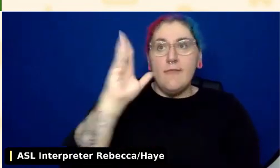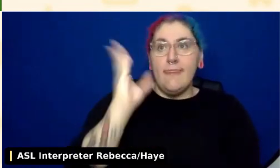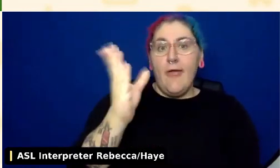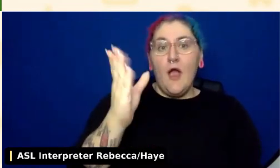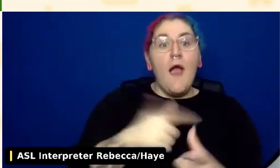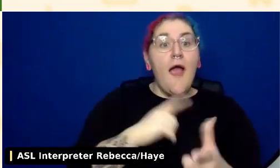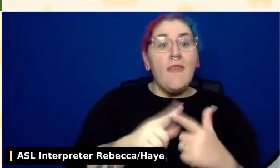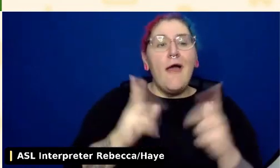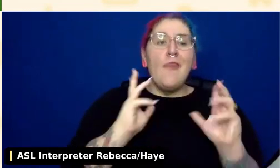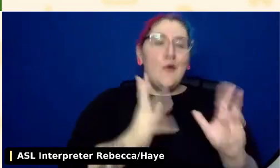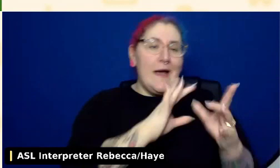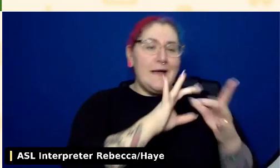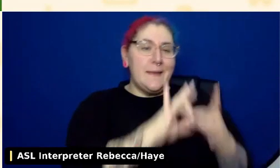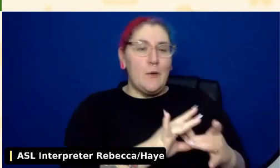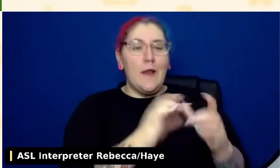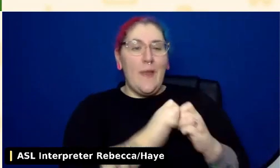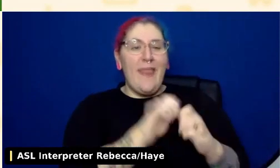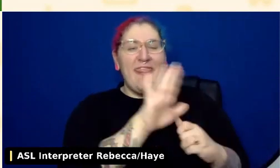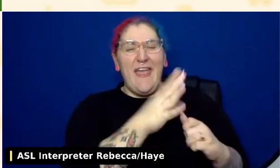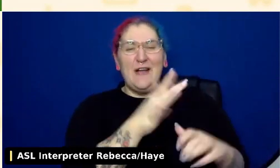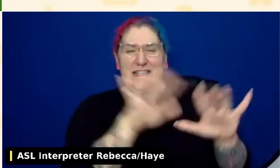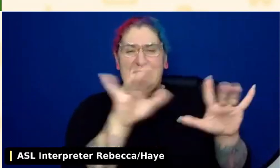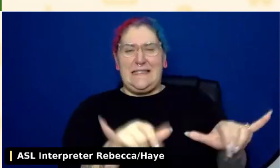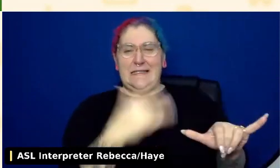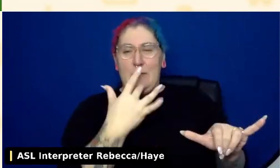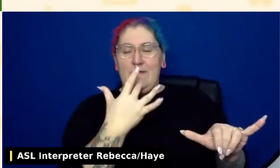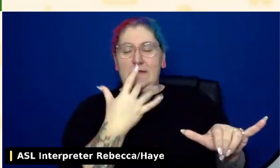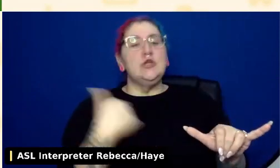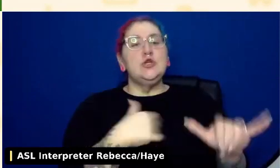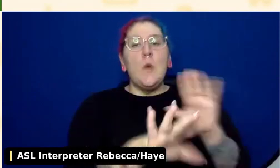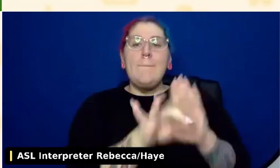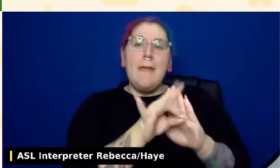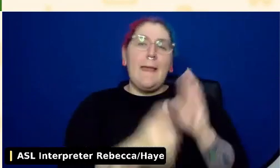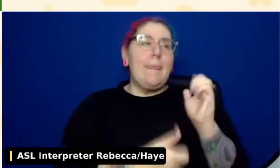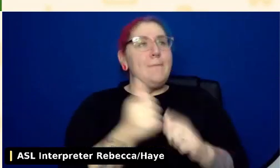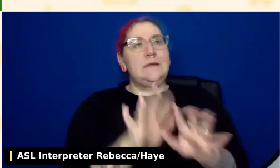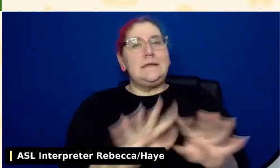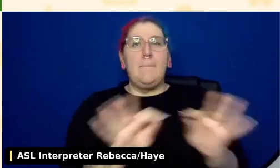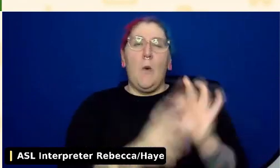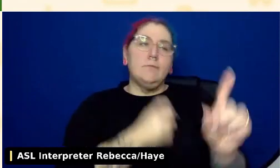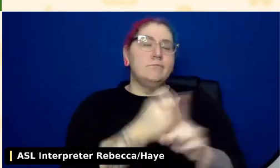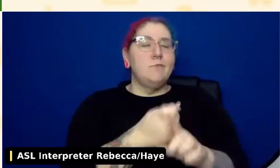Así que elegimos lo que sería más impactante; uno, tal vez dos, he visto algunos sitios web hacer uno de animación